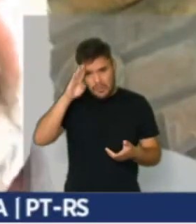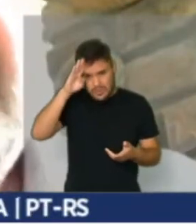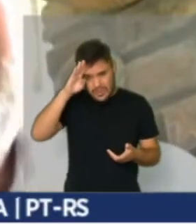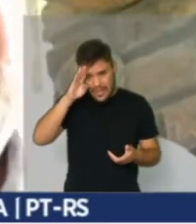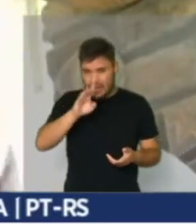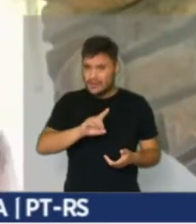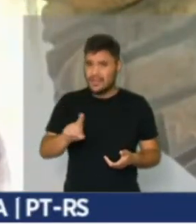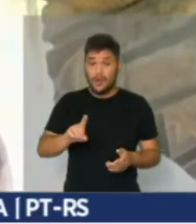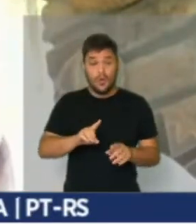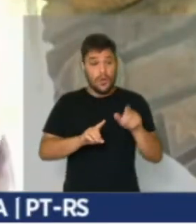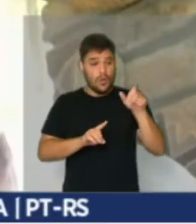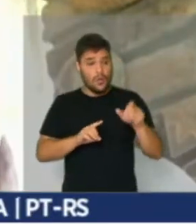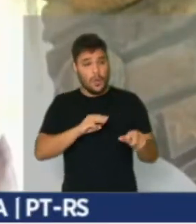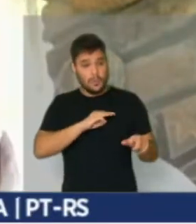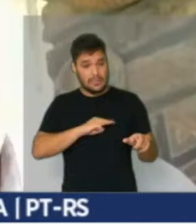QUATRO MESES DE BOLSONARO. E GUEDES, ALÉM DE INVESTIGADO,